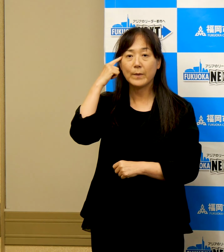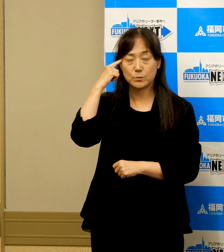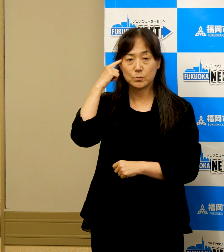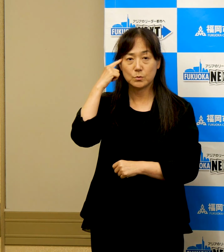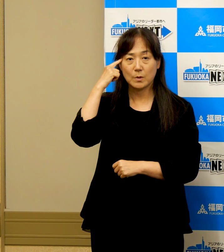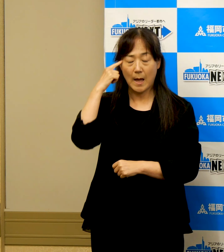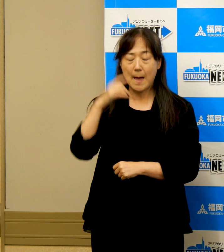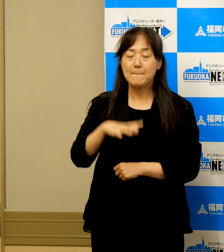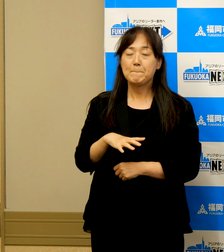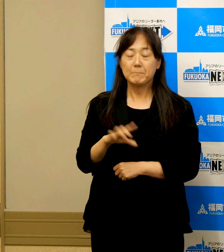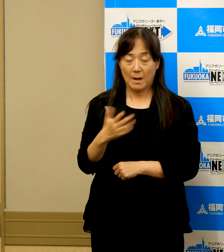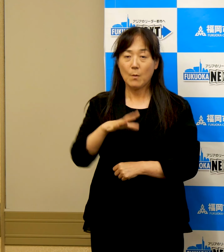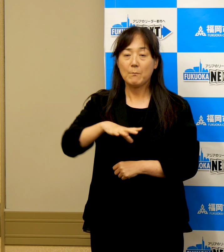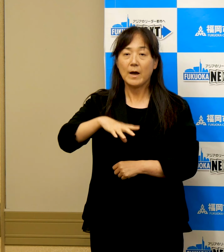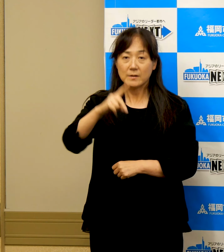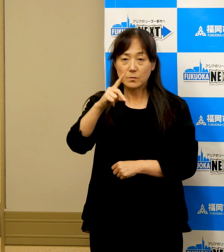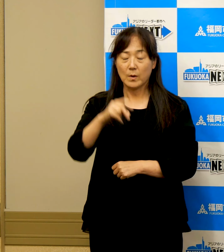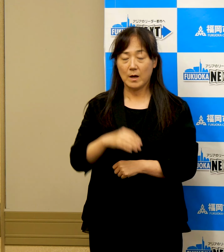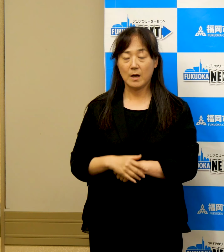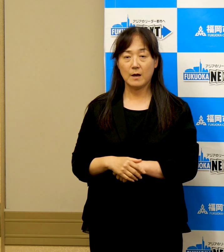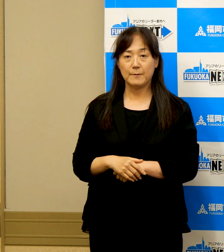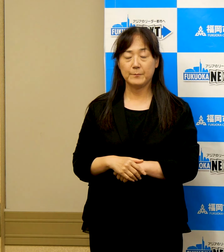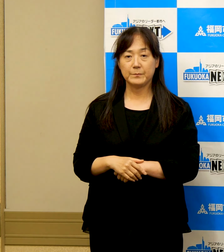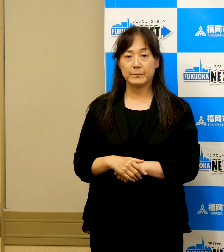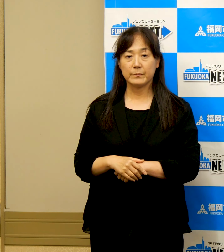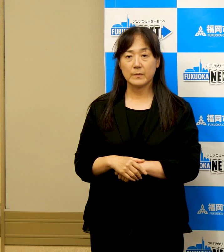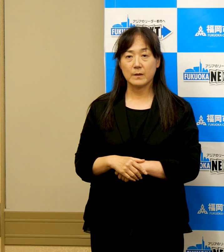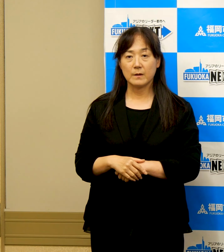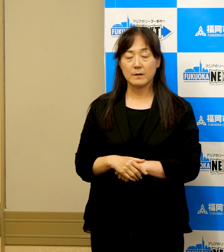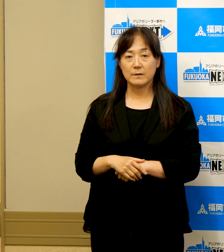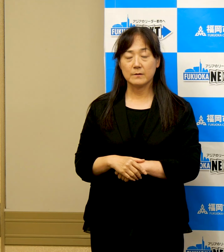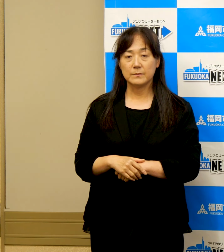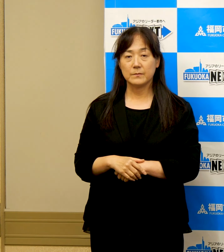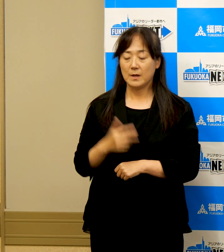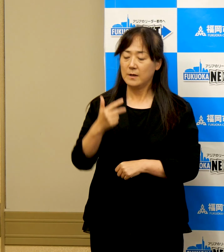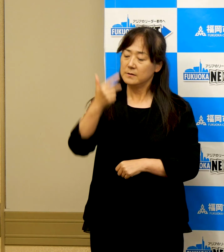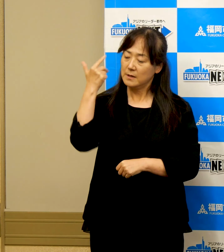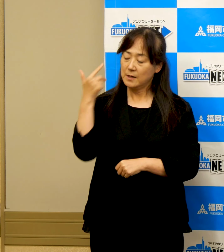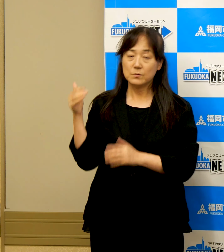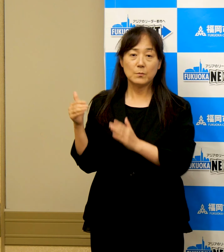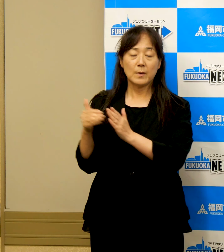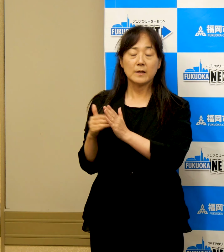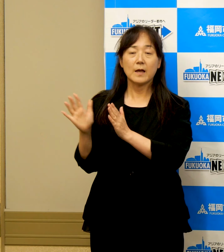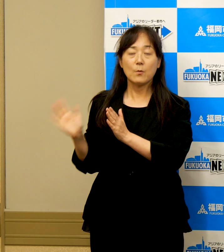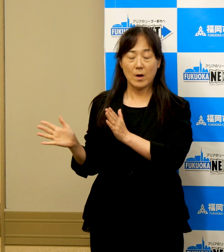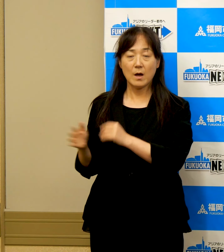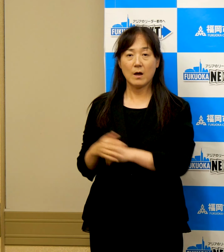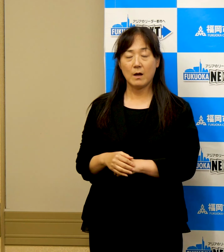まずはですね 実は先週くらいまでかな については